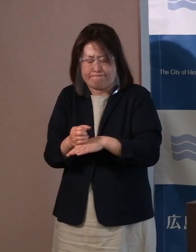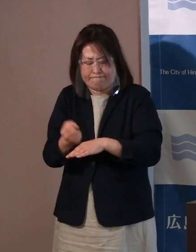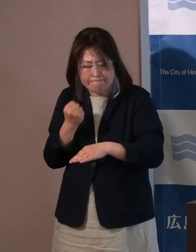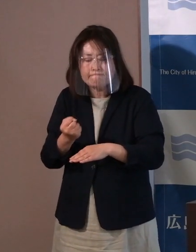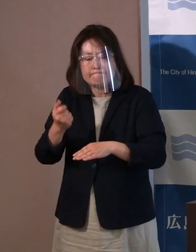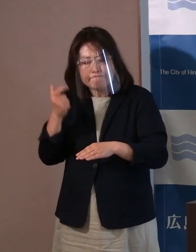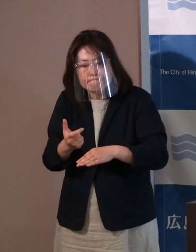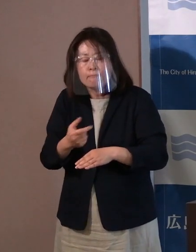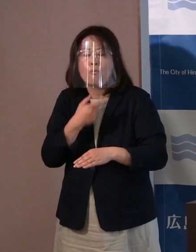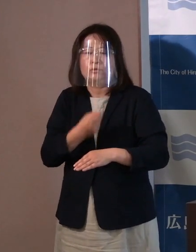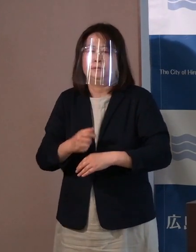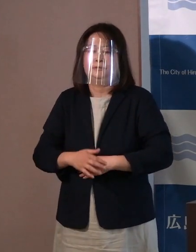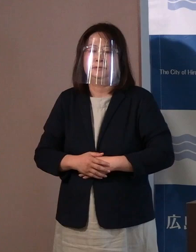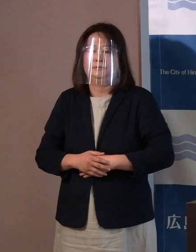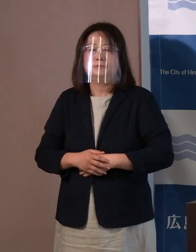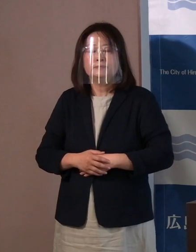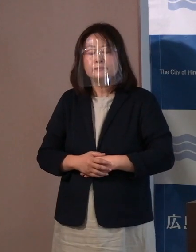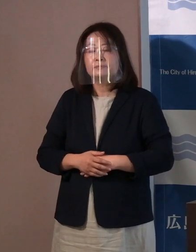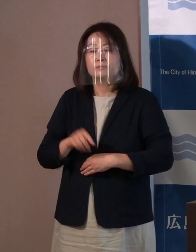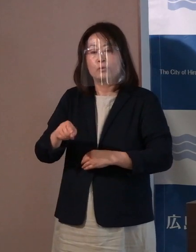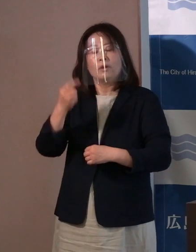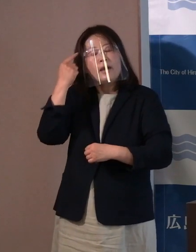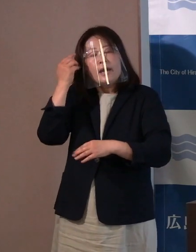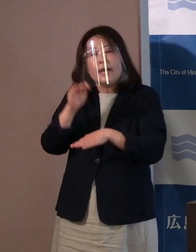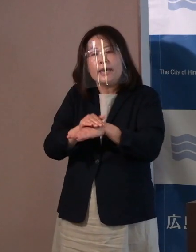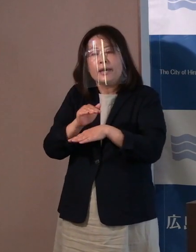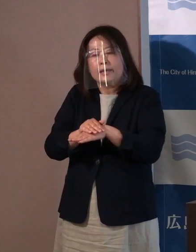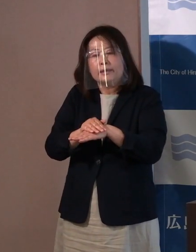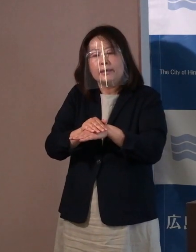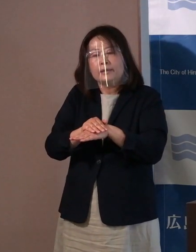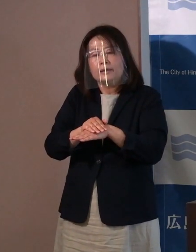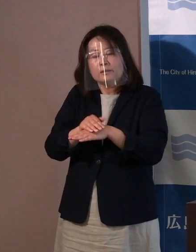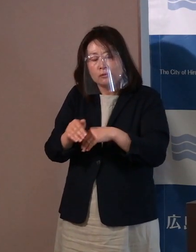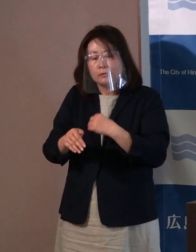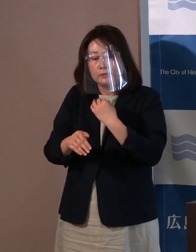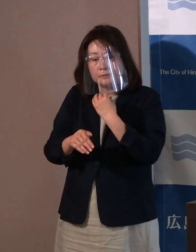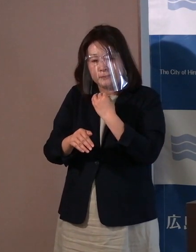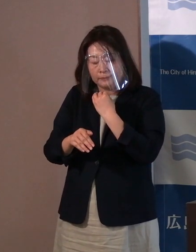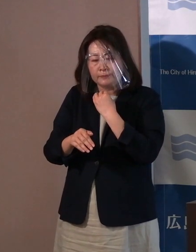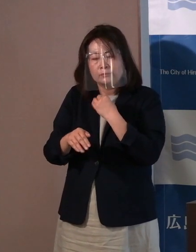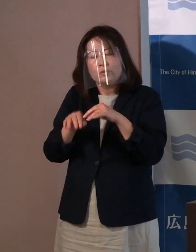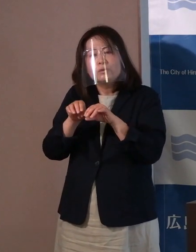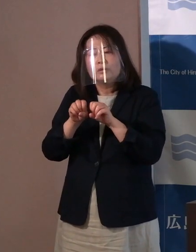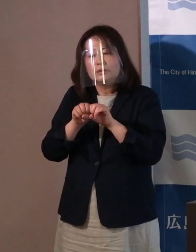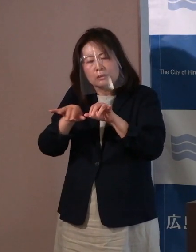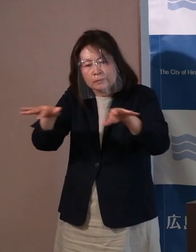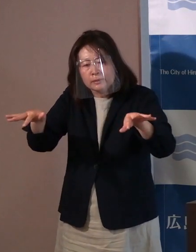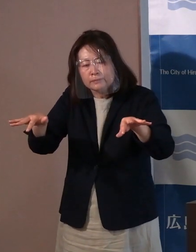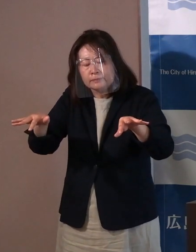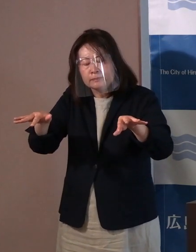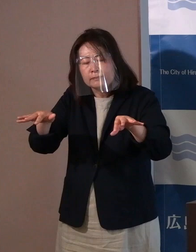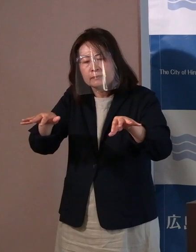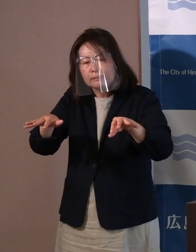その考え方を広めていく､ 作り上げるためには､